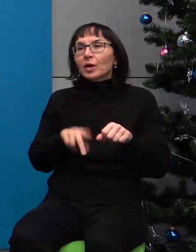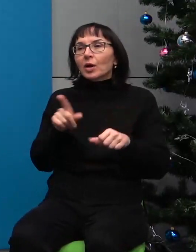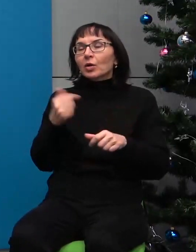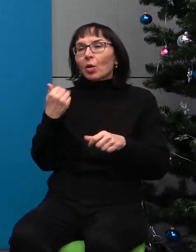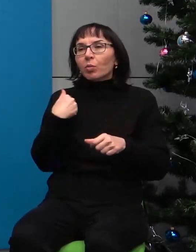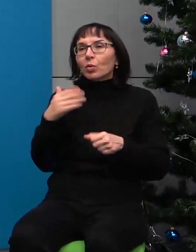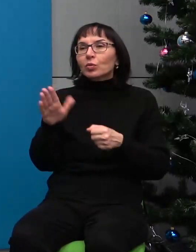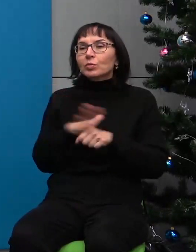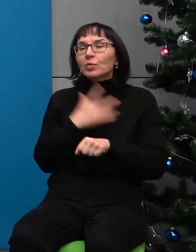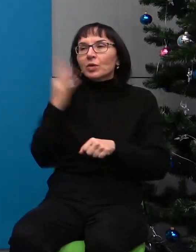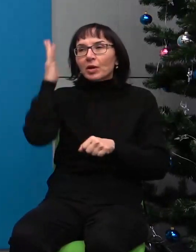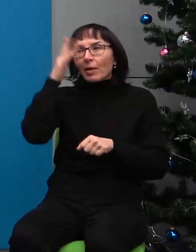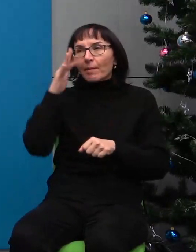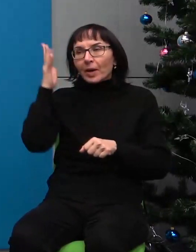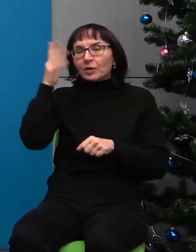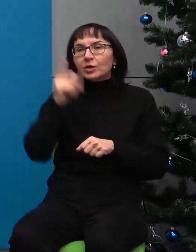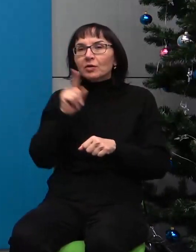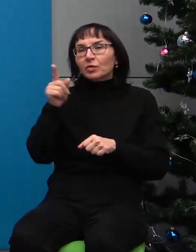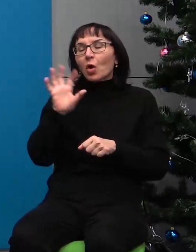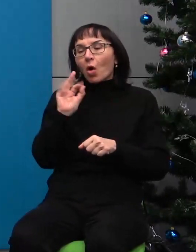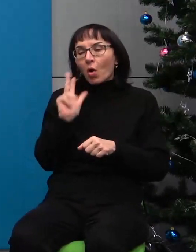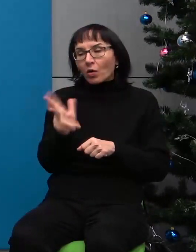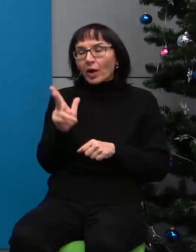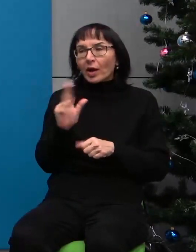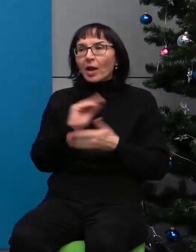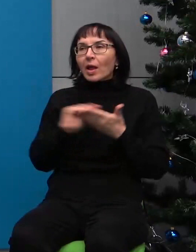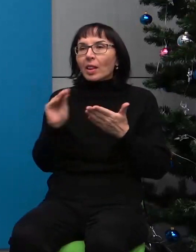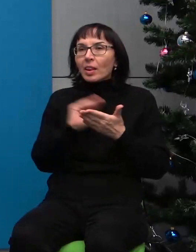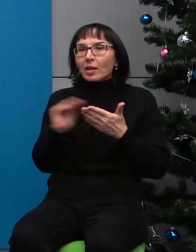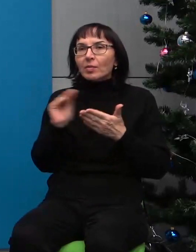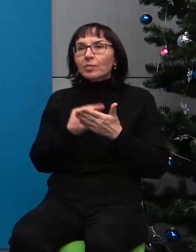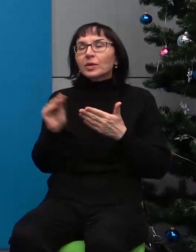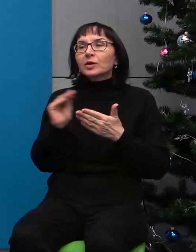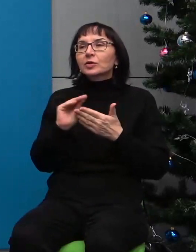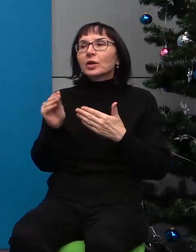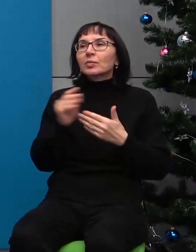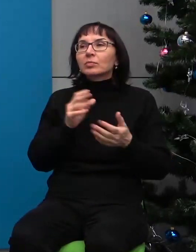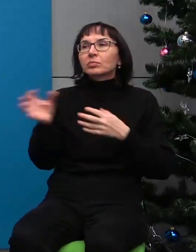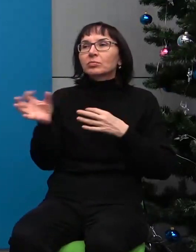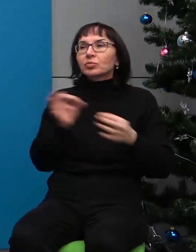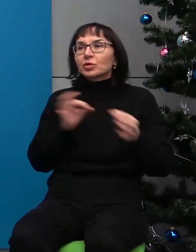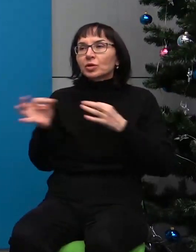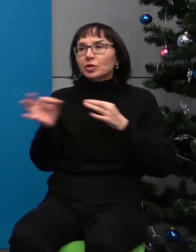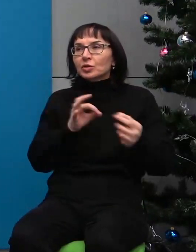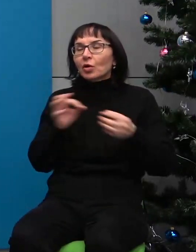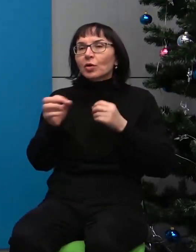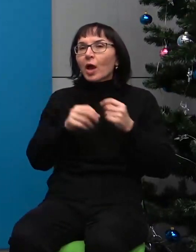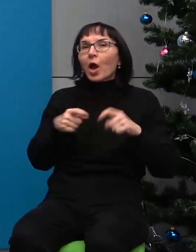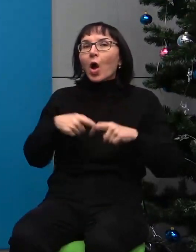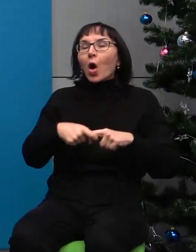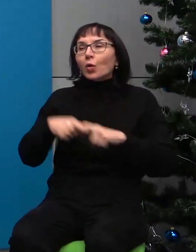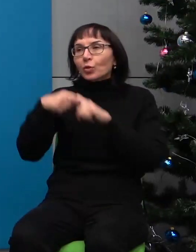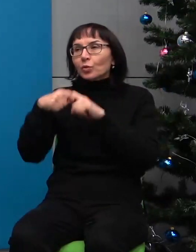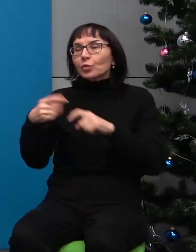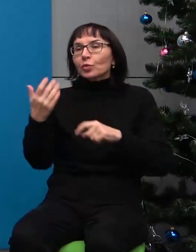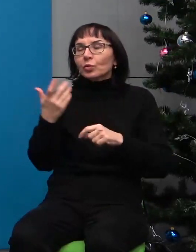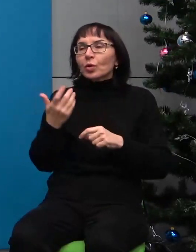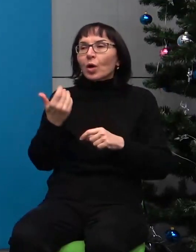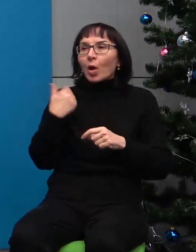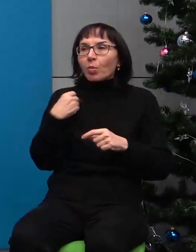Napiszę super historię o Toruniu, ponieważ żyłem w Toruniu już lata, byłem tam dziennikarzem, jak mówiłem. Miałem w głowie dużo historii.